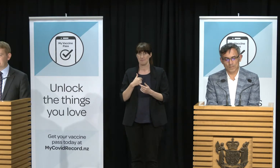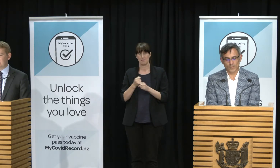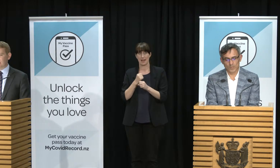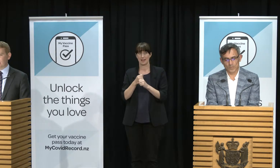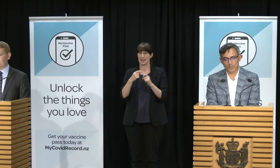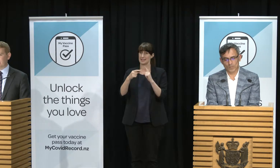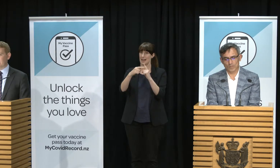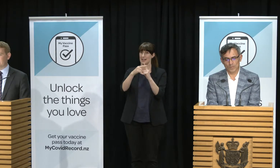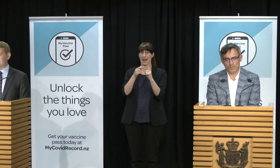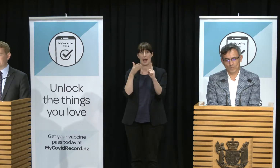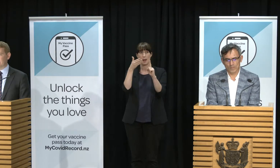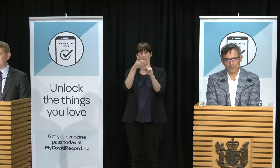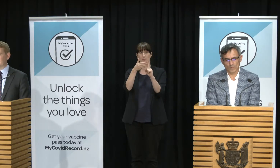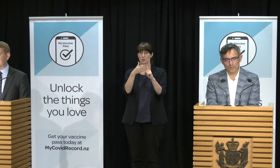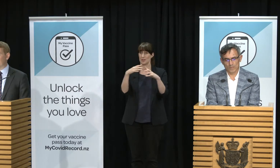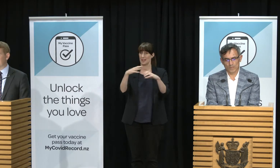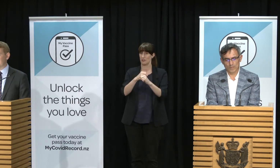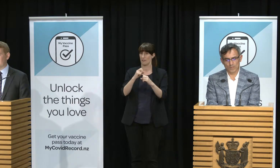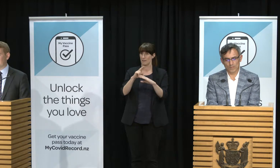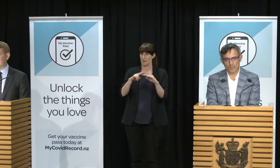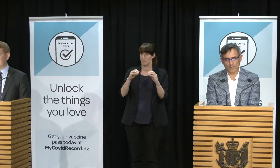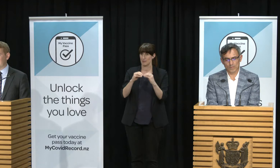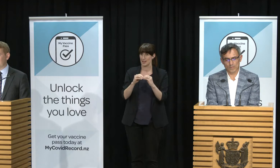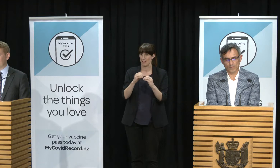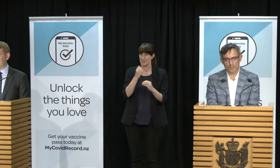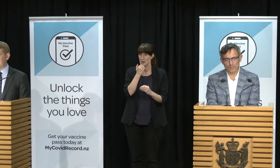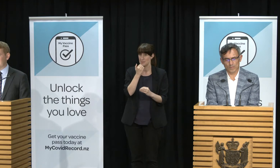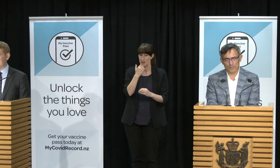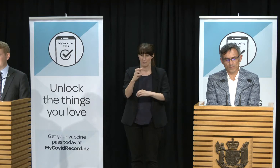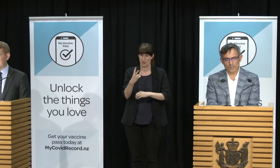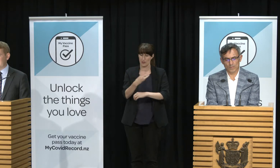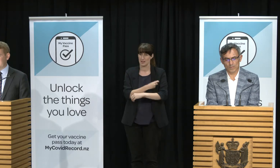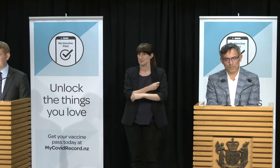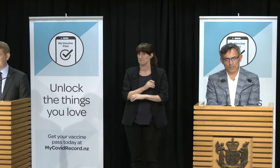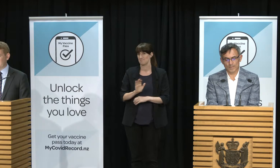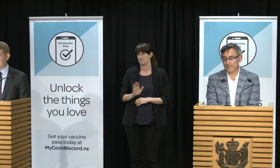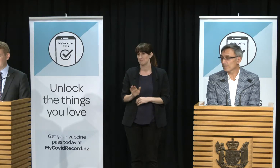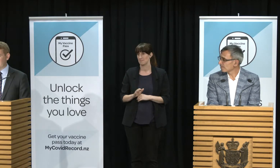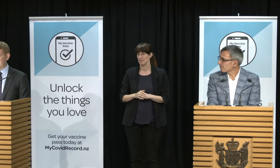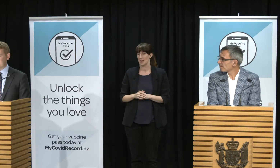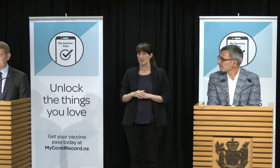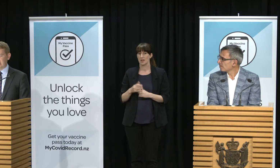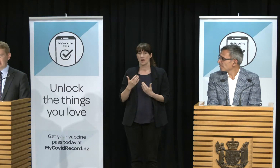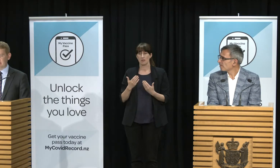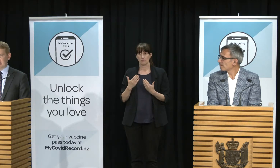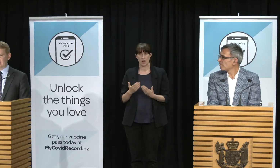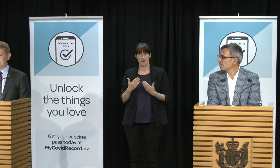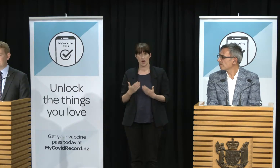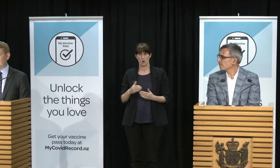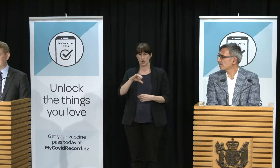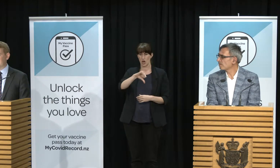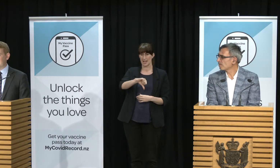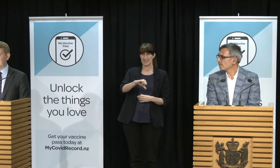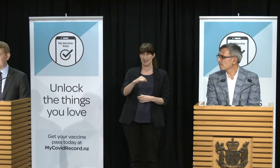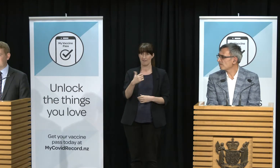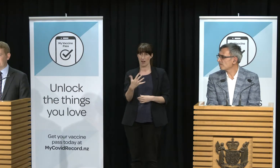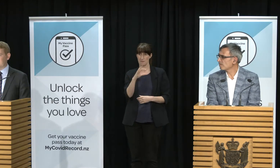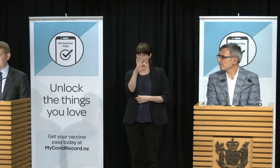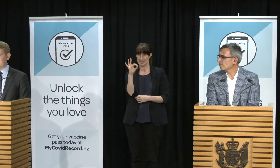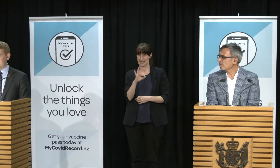Ia rau i roto i to tatou. He mea nui nga mahi ki Akarana ki reira. Kare au i te